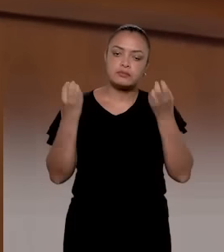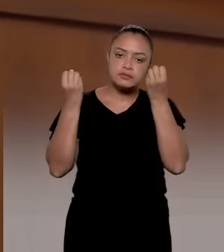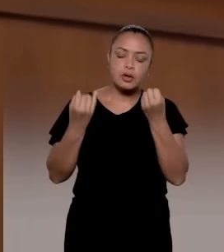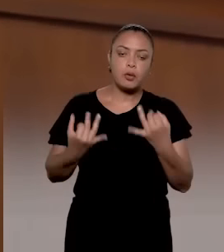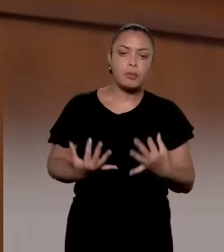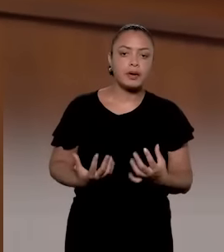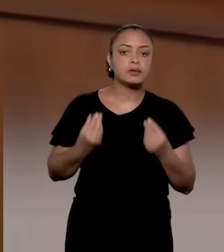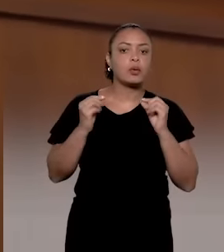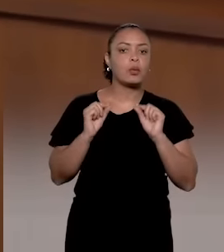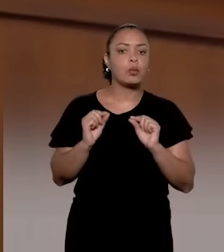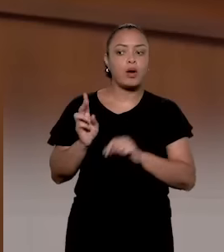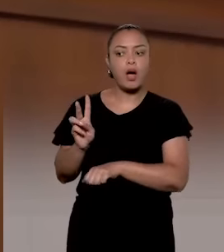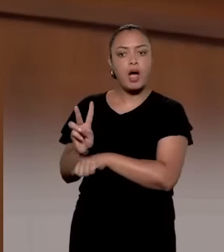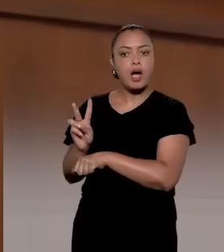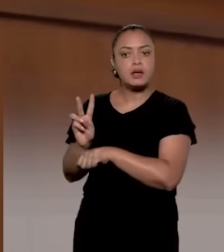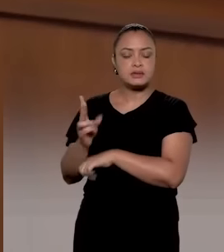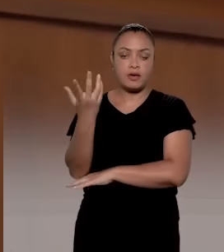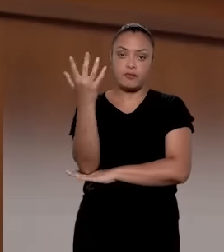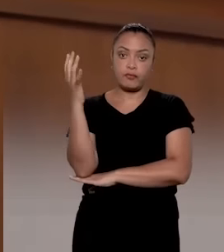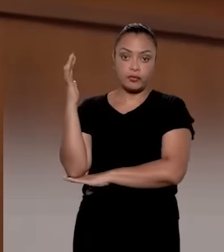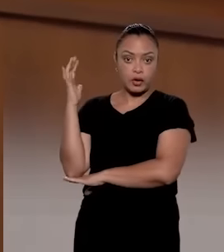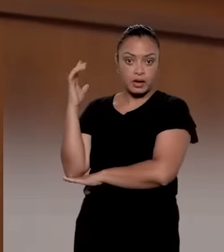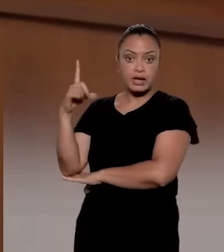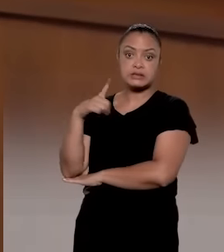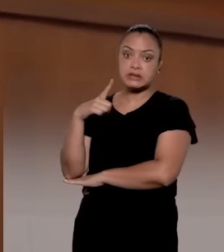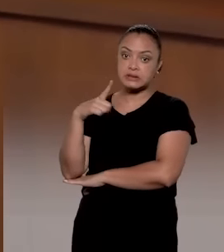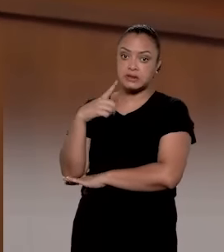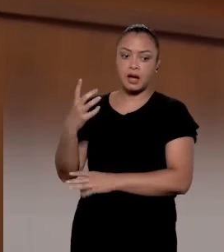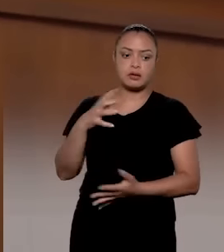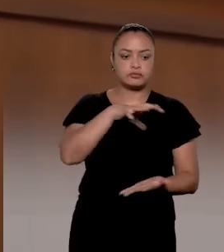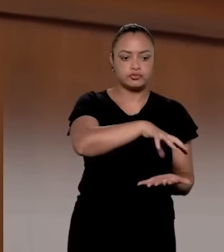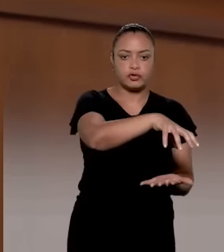florestais que os nossos produtores rurais possuem nos diversos biomas, que isso já é